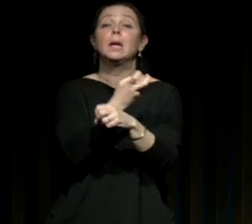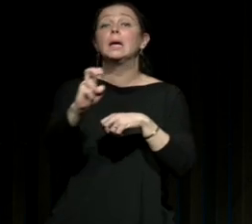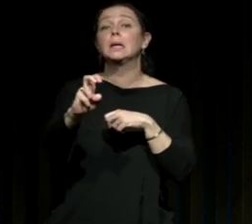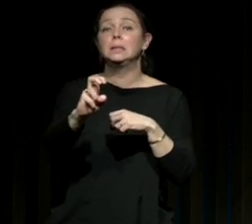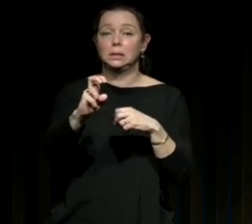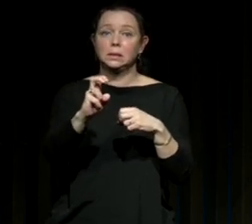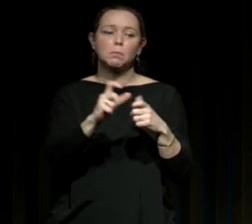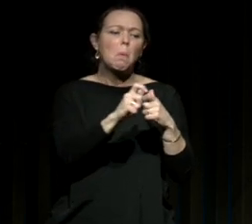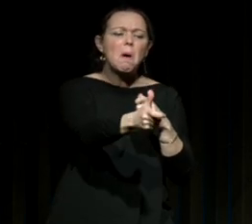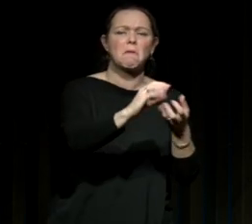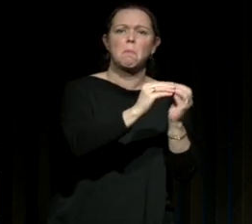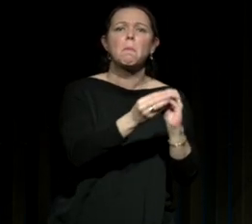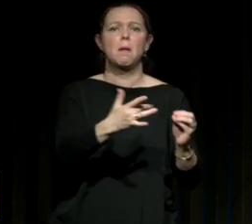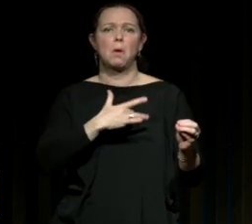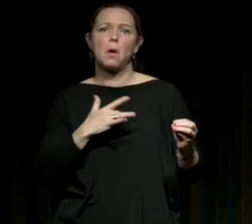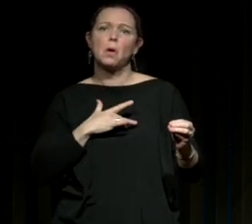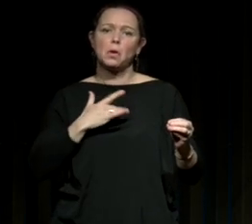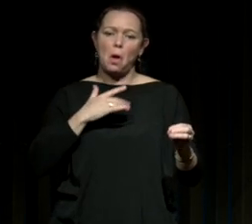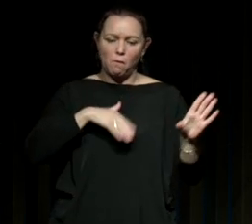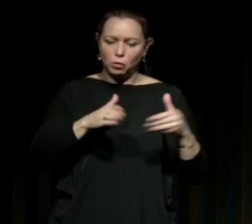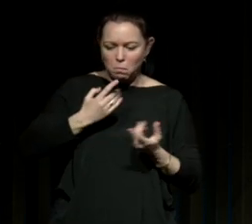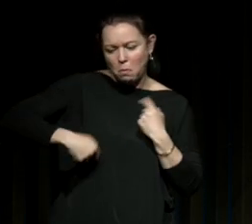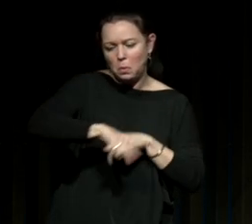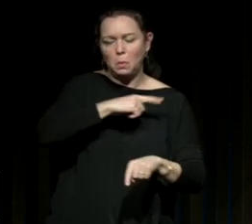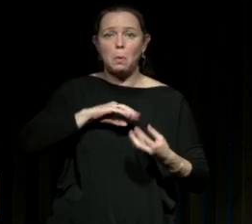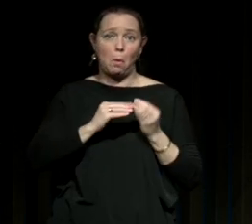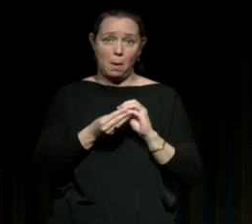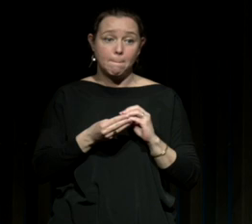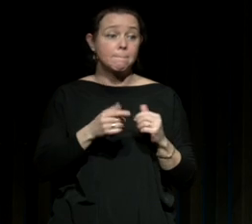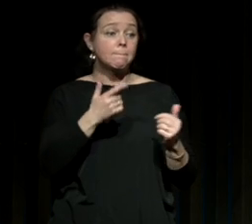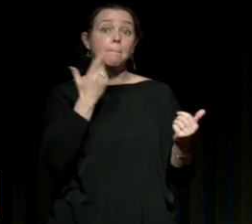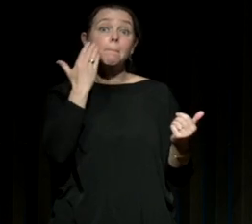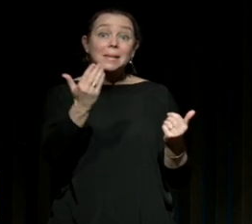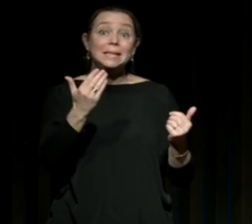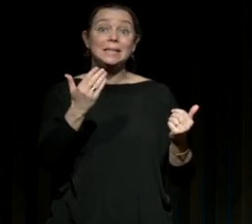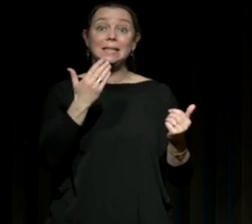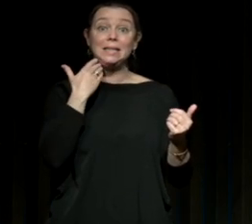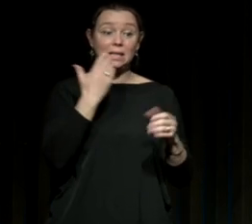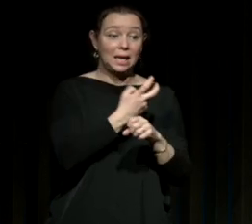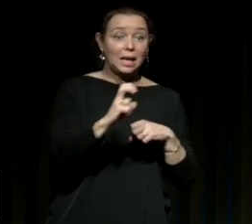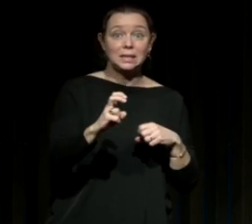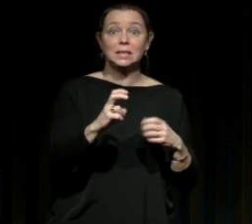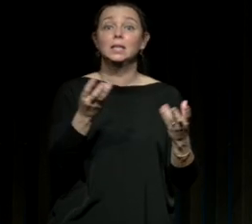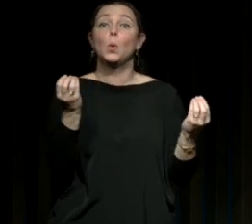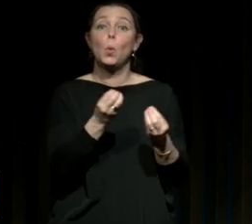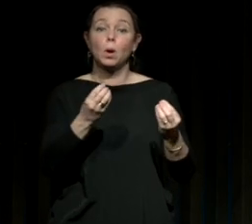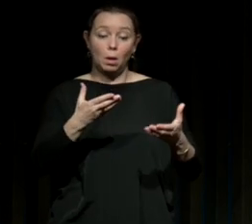complications cardio métaboliques d'avoir du tissu adipeux plutôt à la partie centrale abdominale du